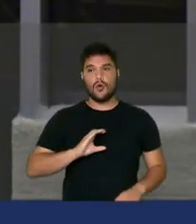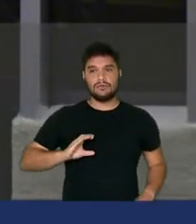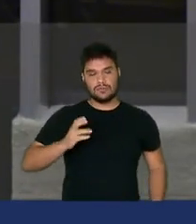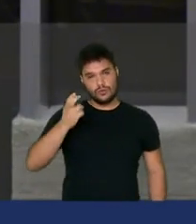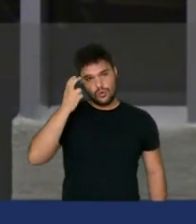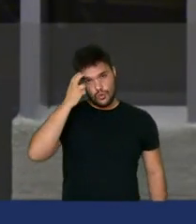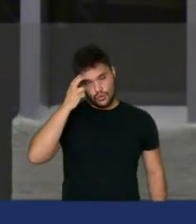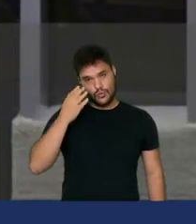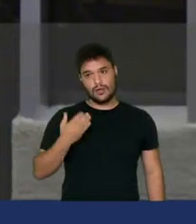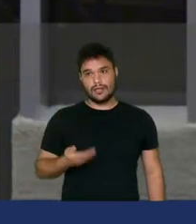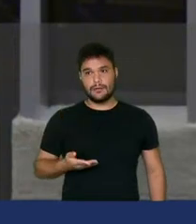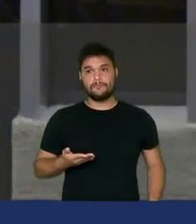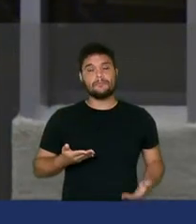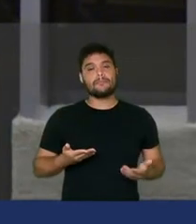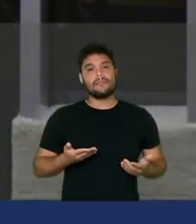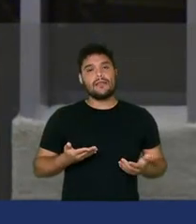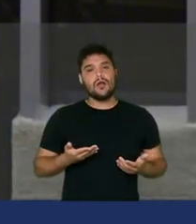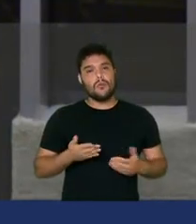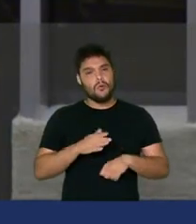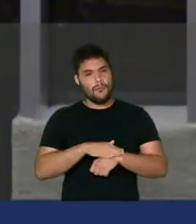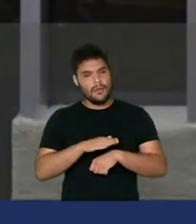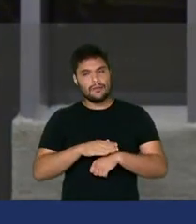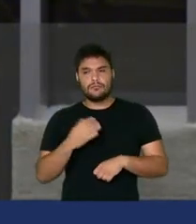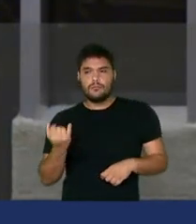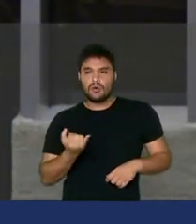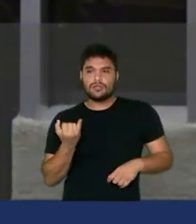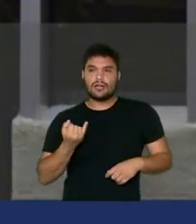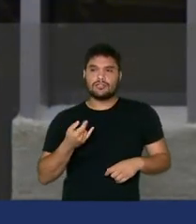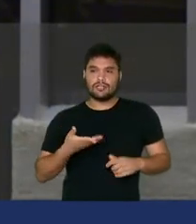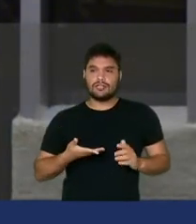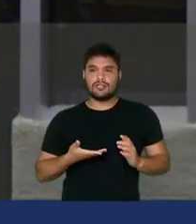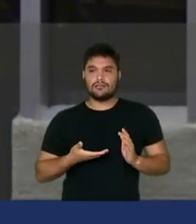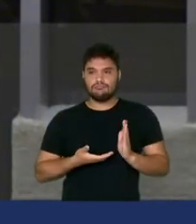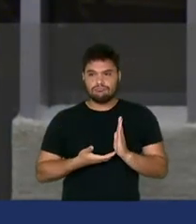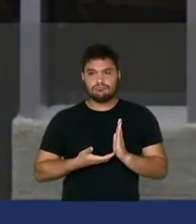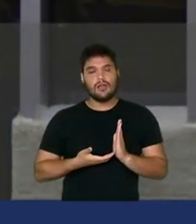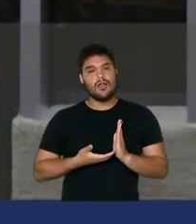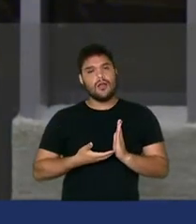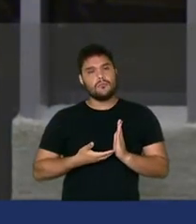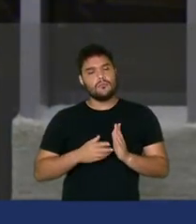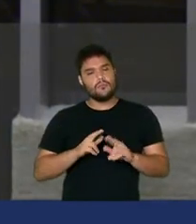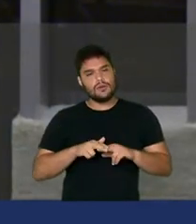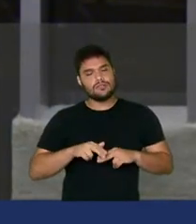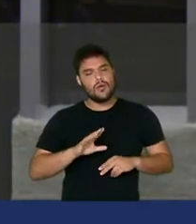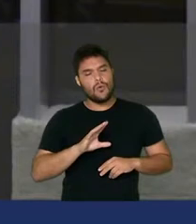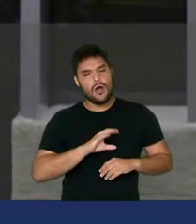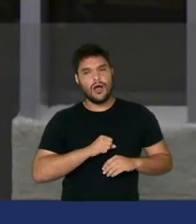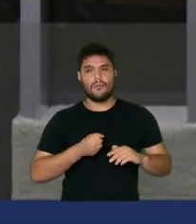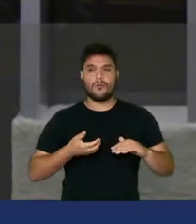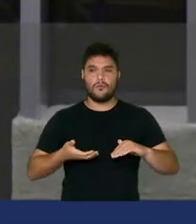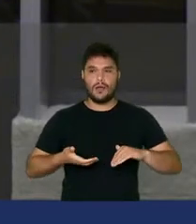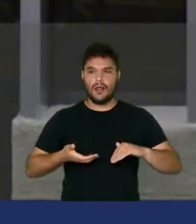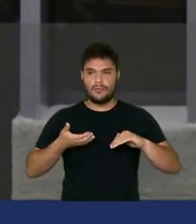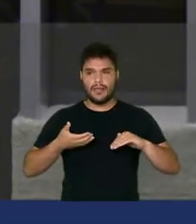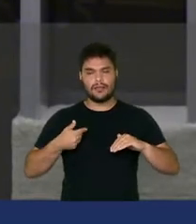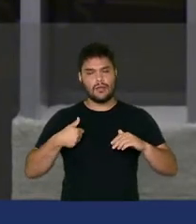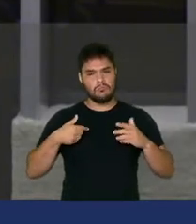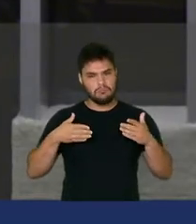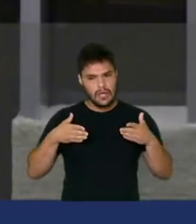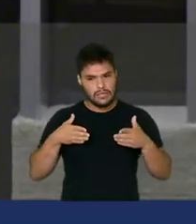DE CULTURA DESTA CASA. NESTES MOMENTOS TÃO SUBLIMES DO PARLAMENTO, É POR ISSO QUE EU ACREDITO, GOSTO, AMO O PARLAMENTO, VIVO O PARLAMENTO